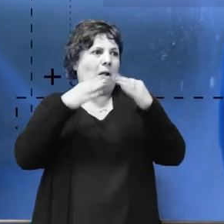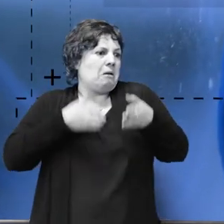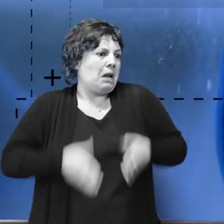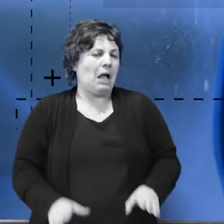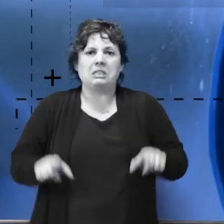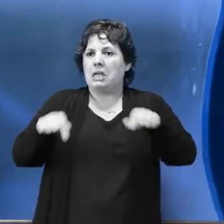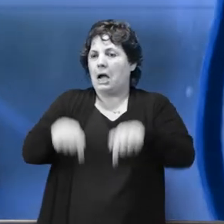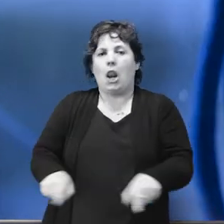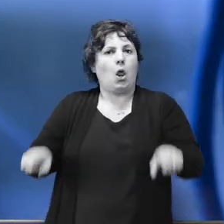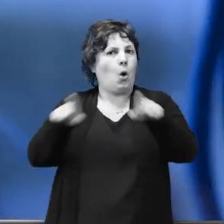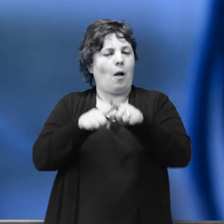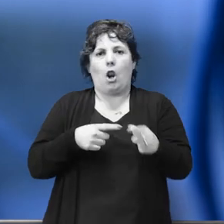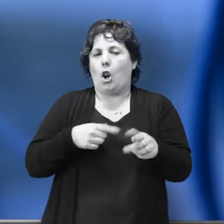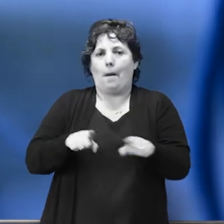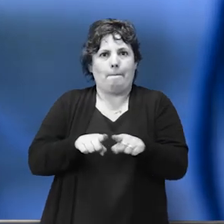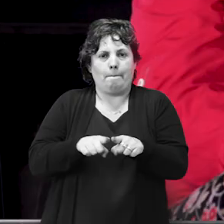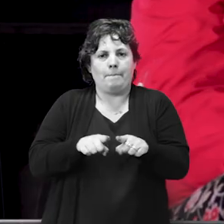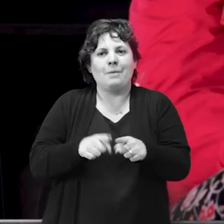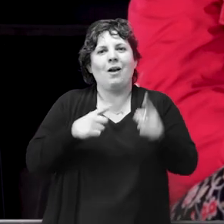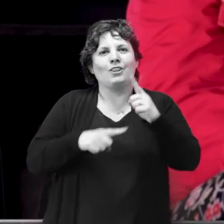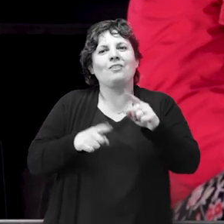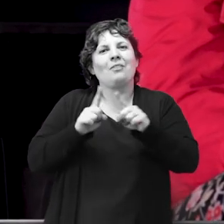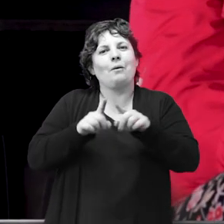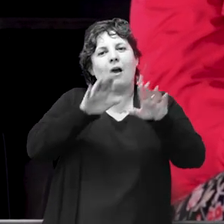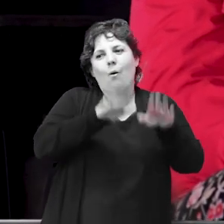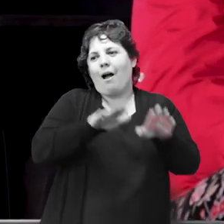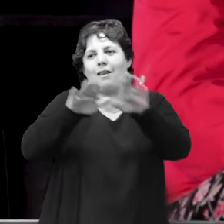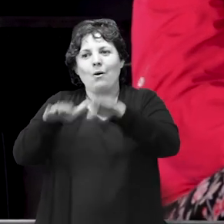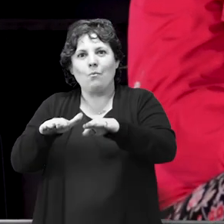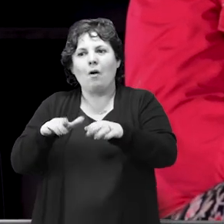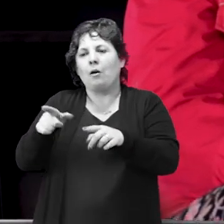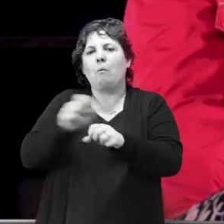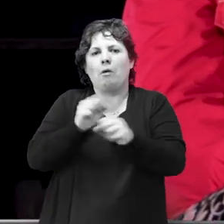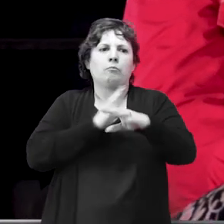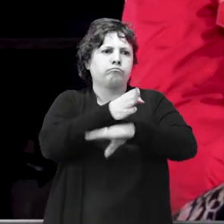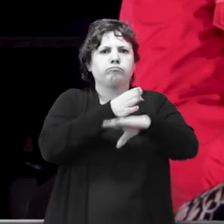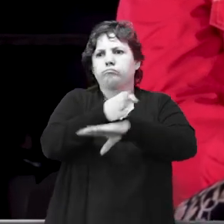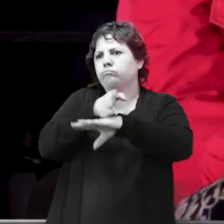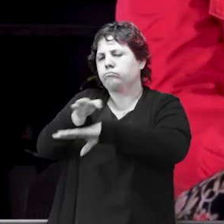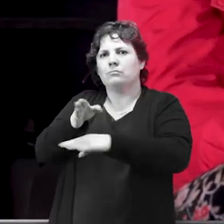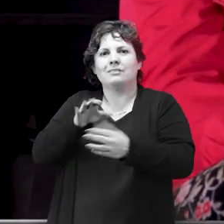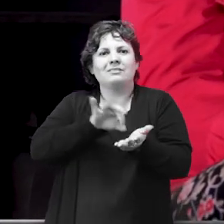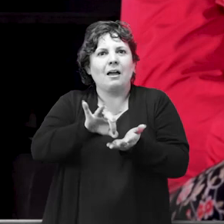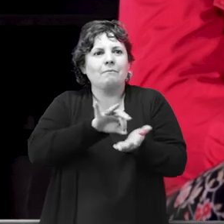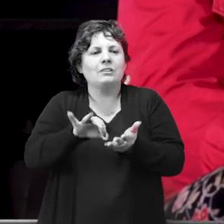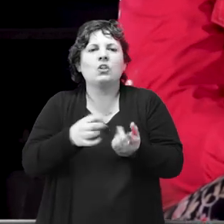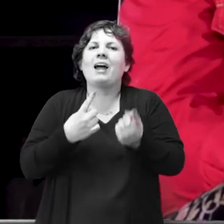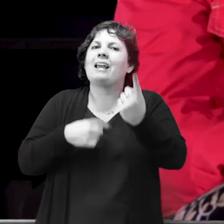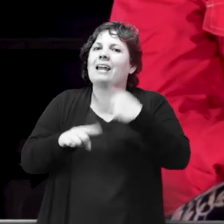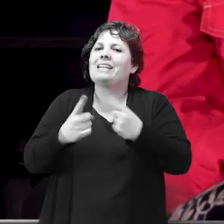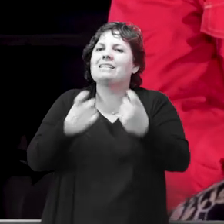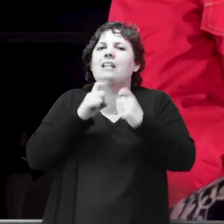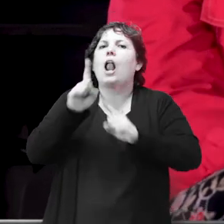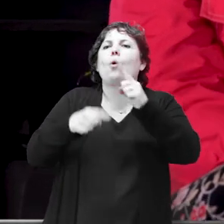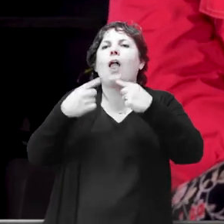para garantizar el acceso equitativo a todos estos servicios se necesitan ampliaciones que flexibilicen